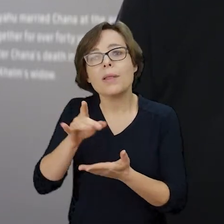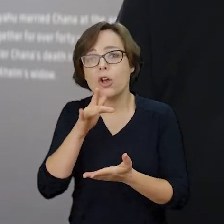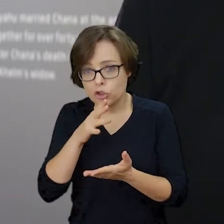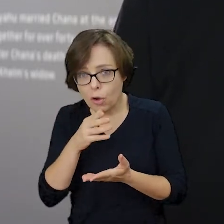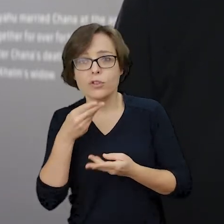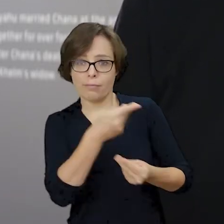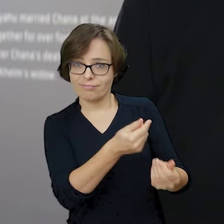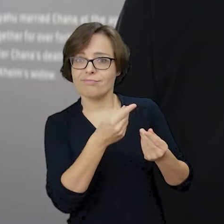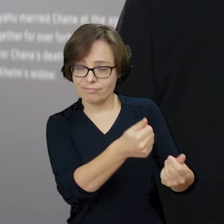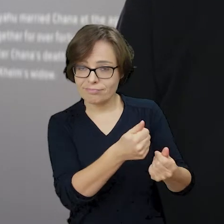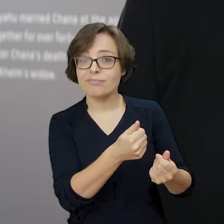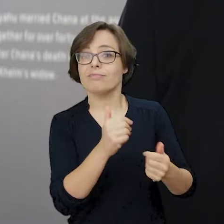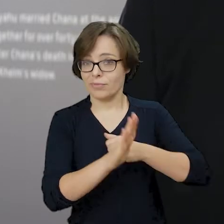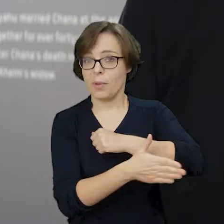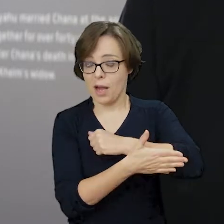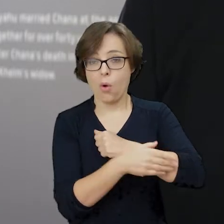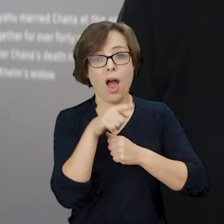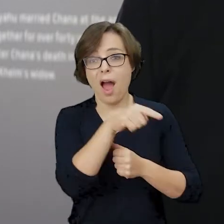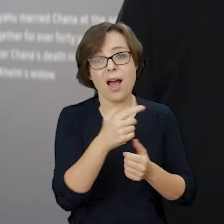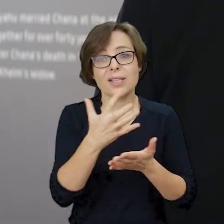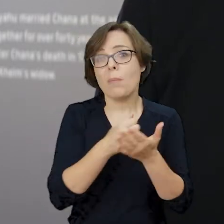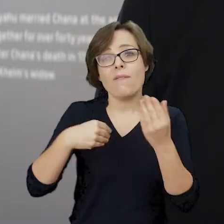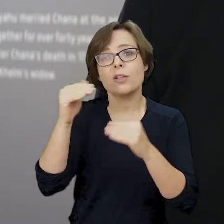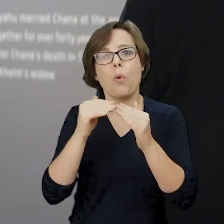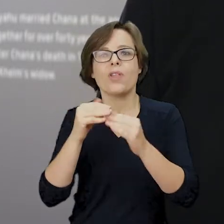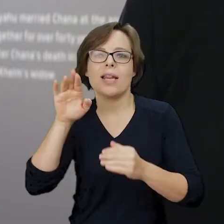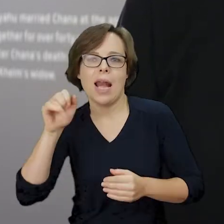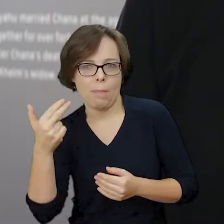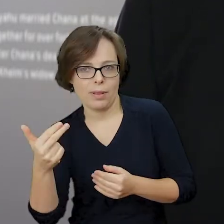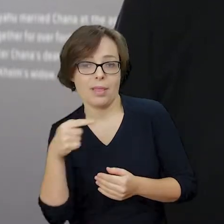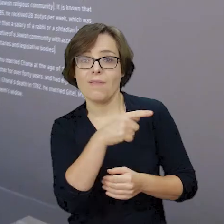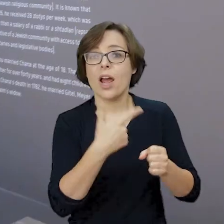płacąc więcej niż zarabiał rabin czy sztadlan, czyli 28 zł tygodniowo.